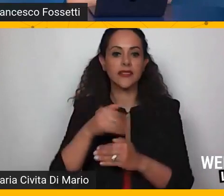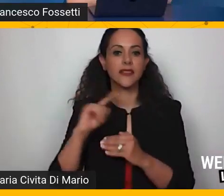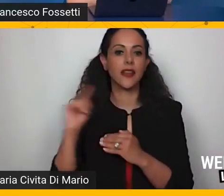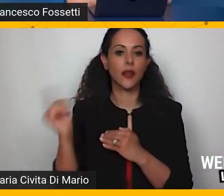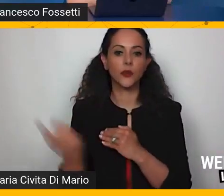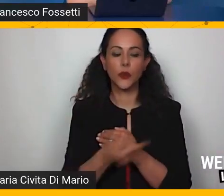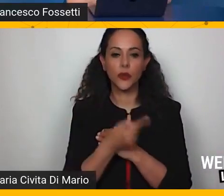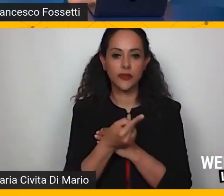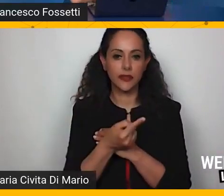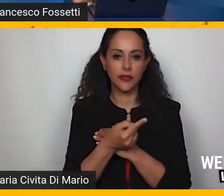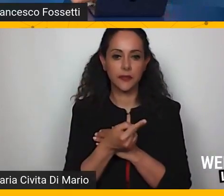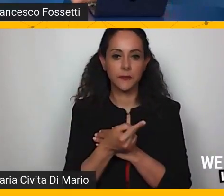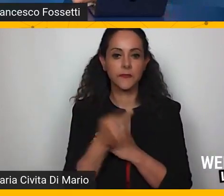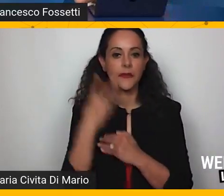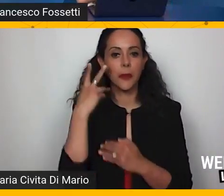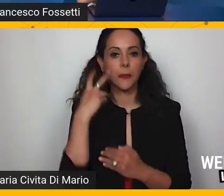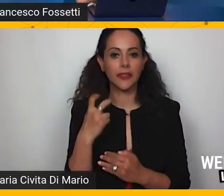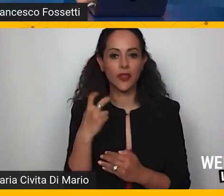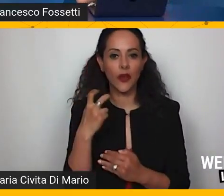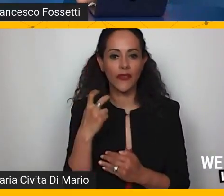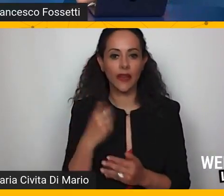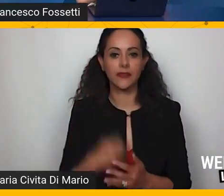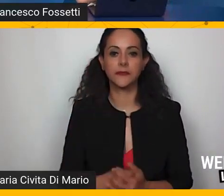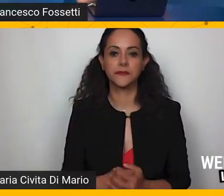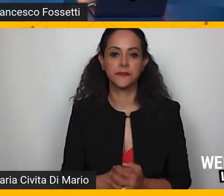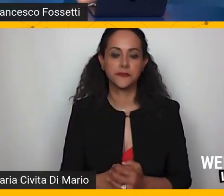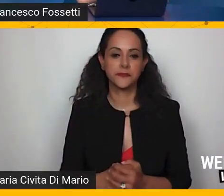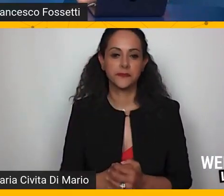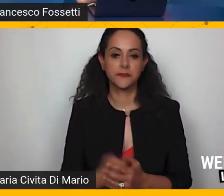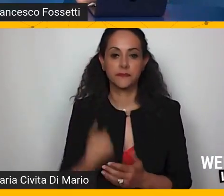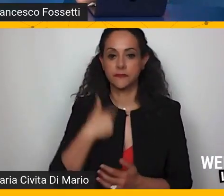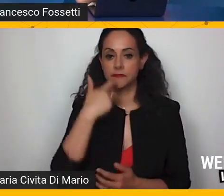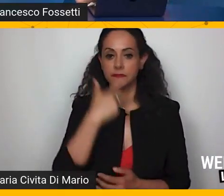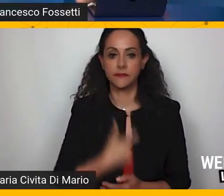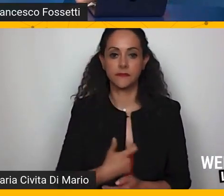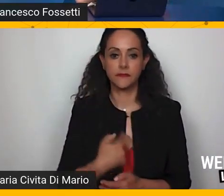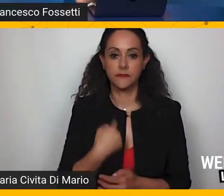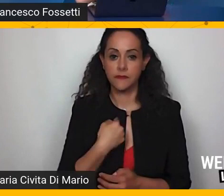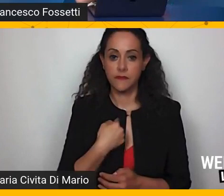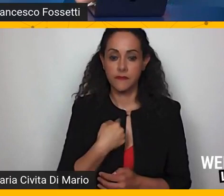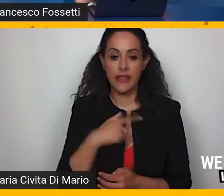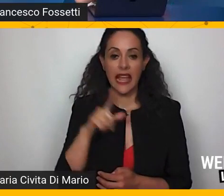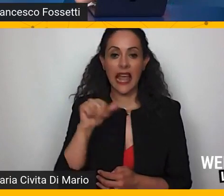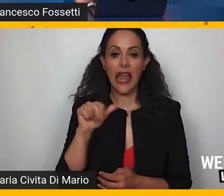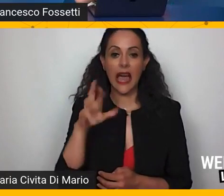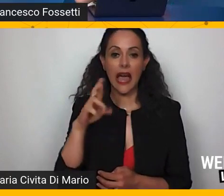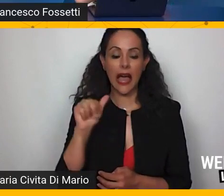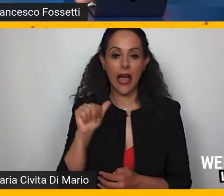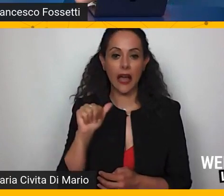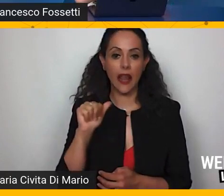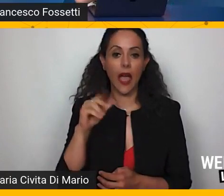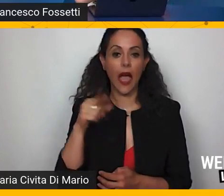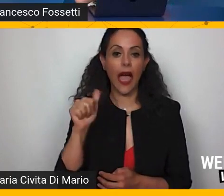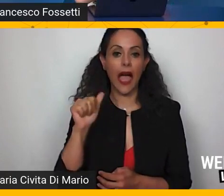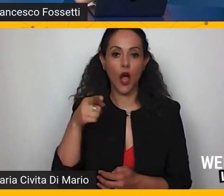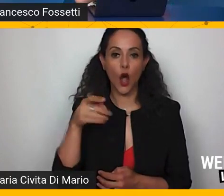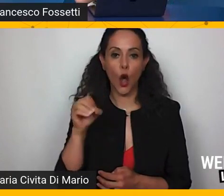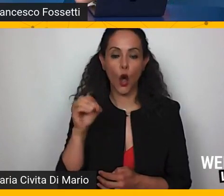buonasera a tutti ben ben trovati eh mi presento sono